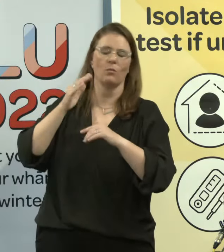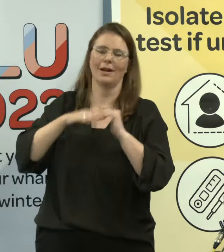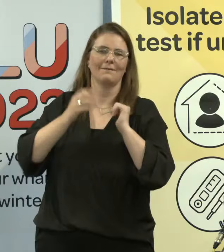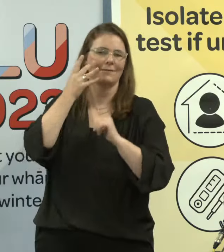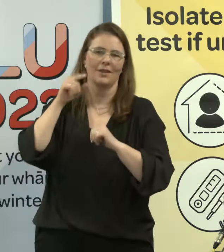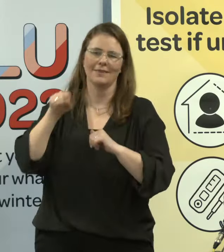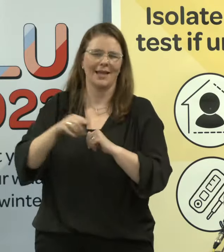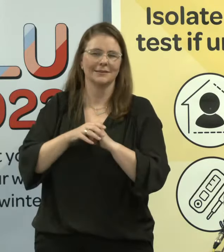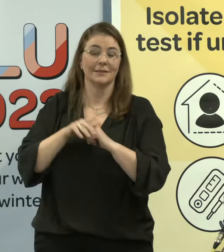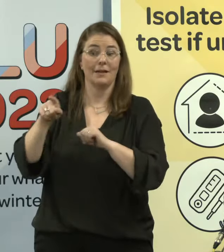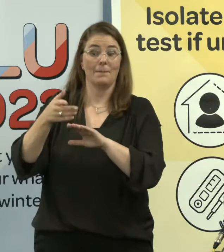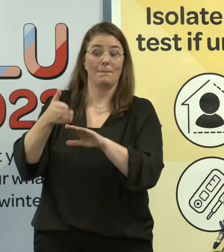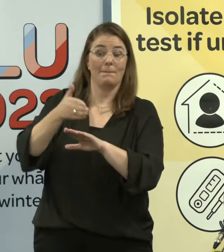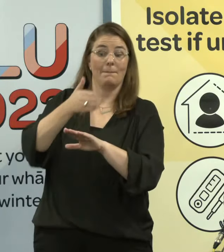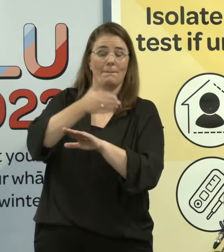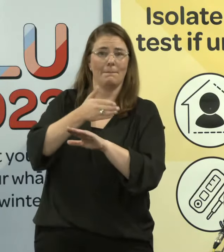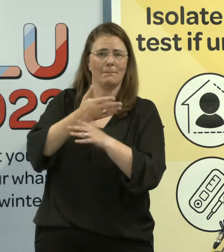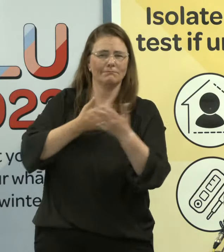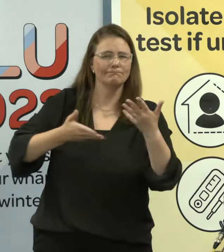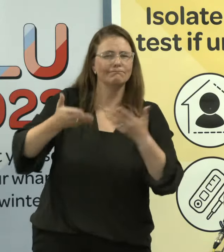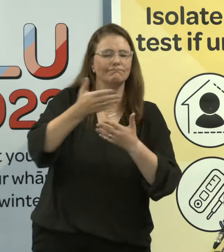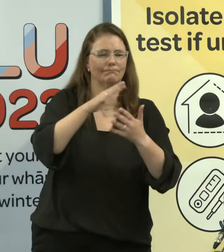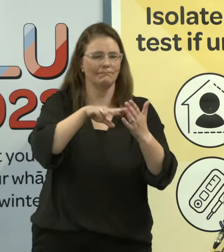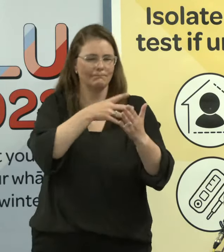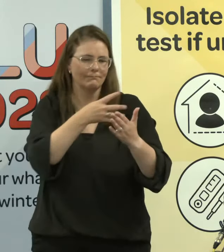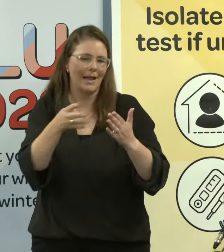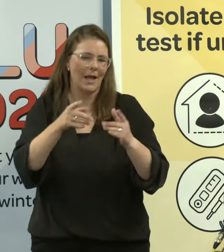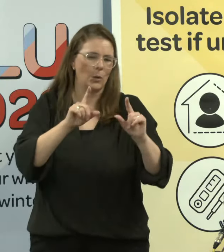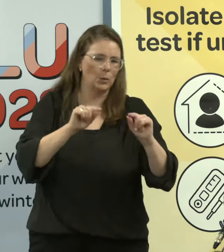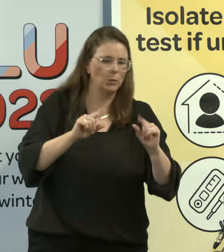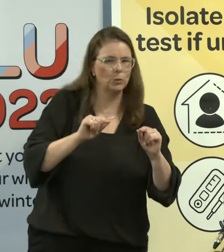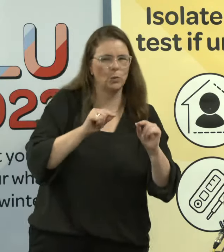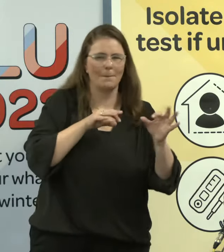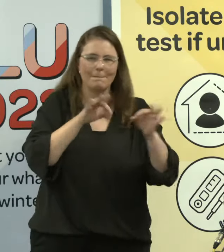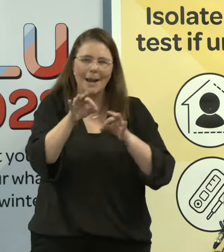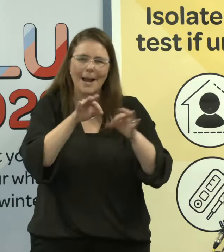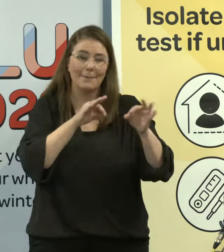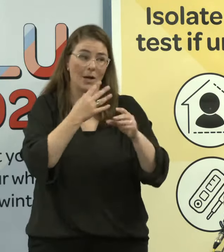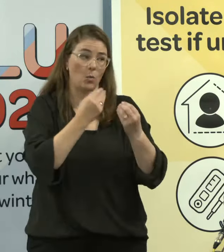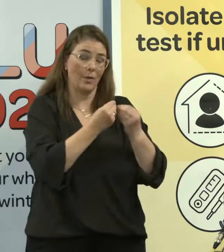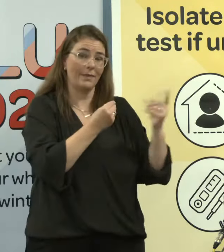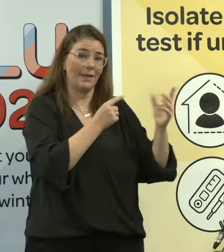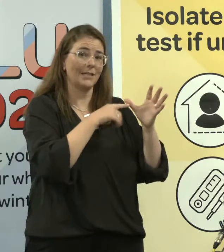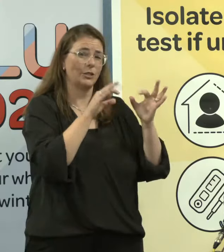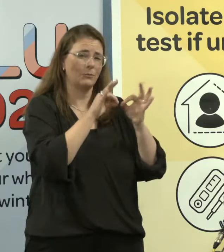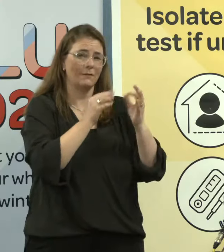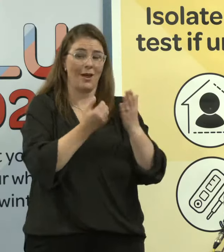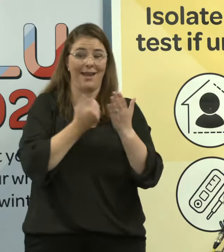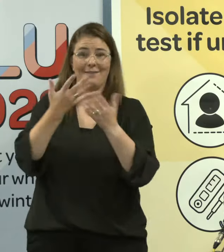I muri mai i tera wiki ka neke